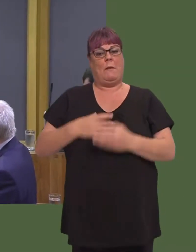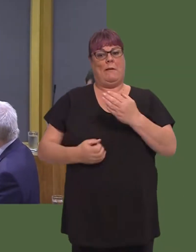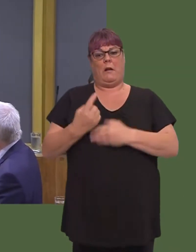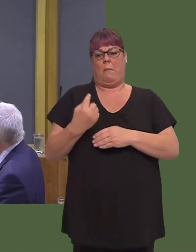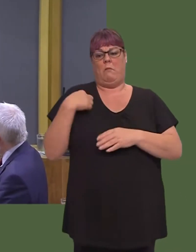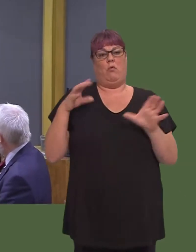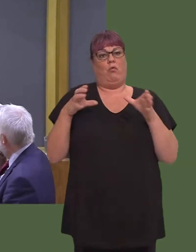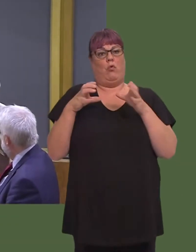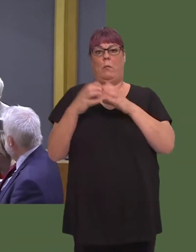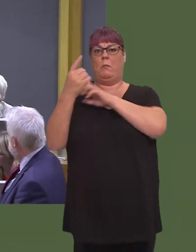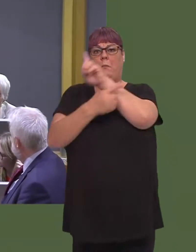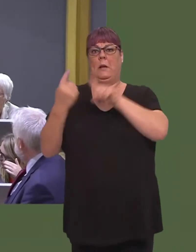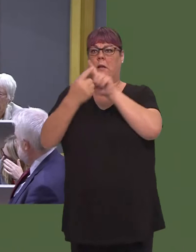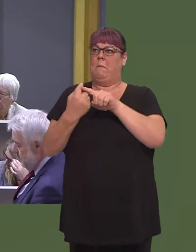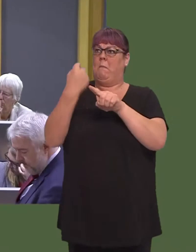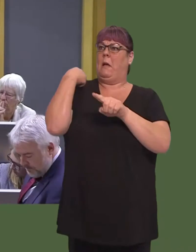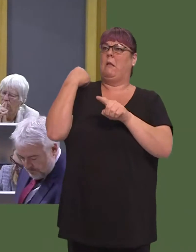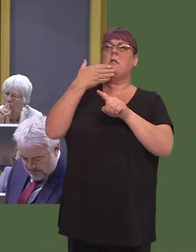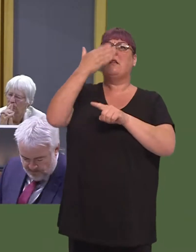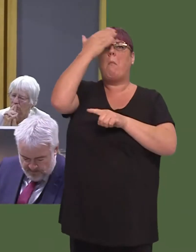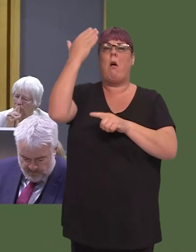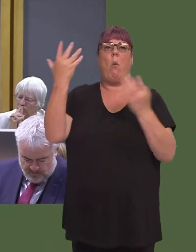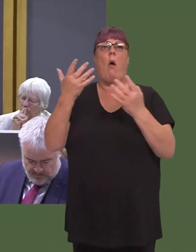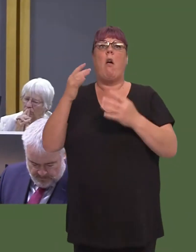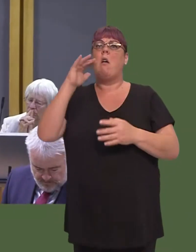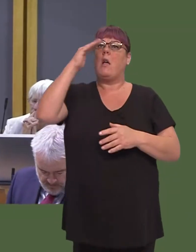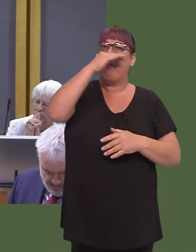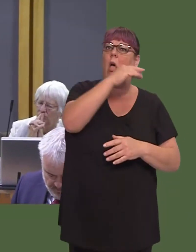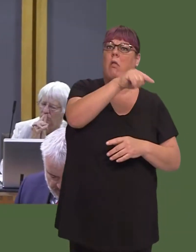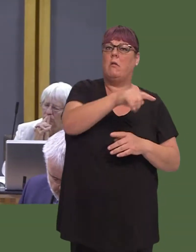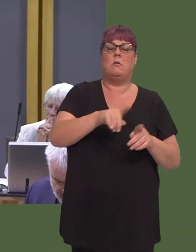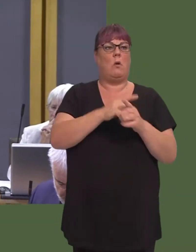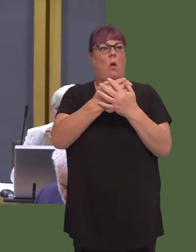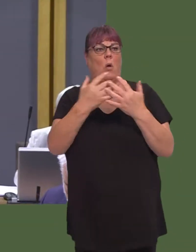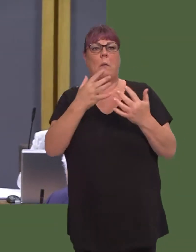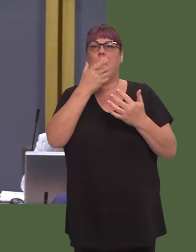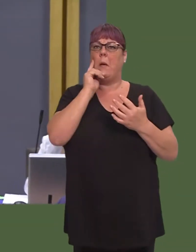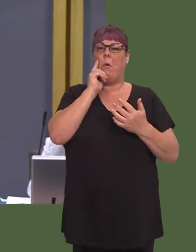wel nid ydynt yn tueddu i feddwl am ambiwlans a'r ysbyty o ran y lle cyntaf i fynd. Ond